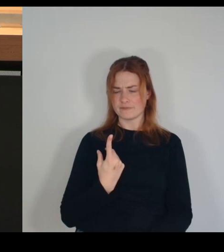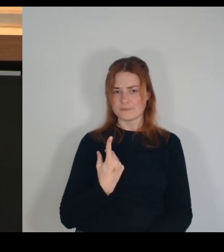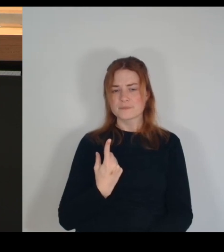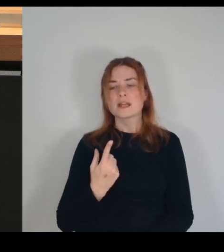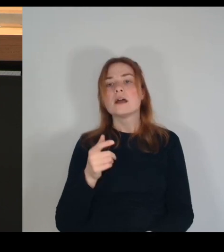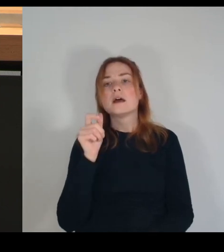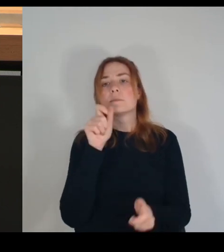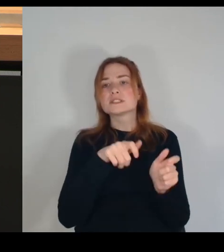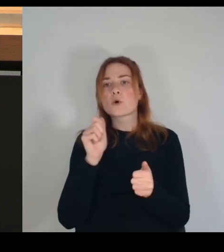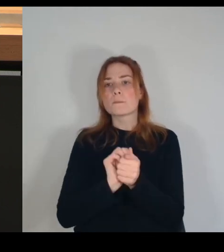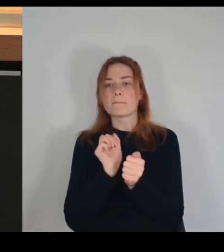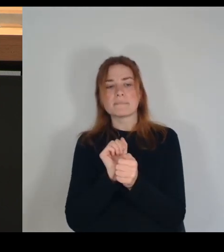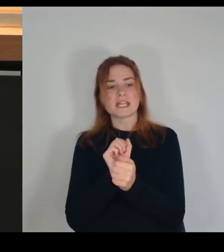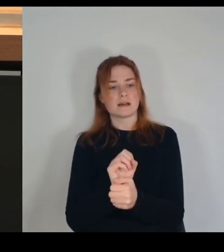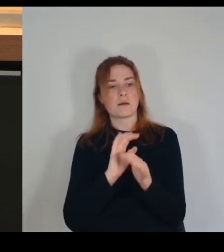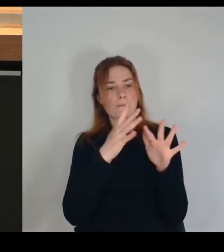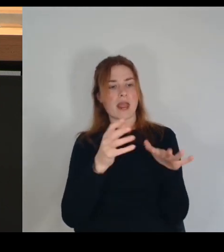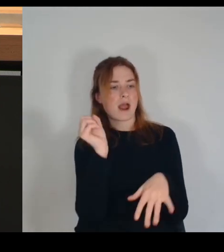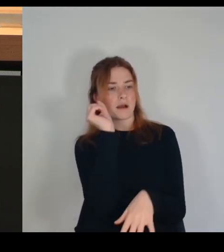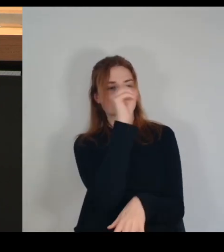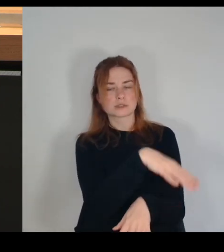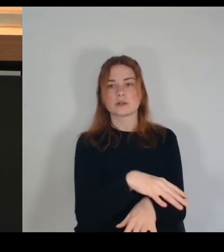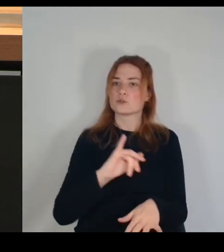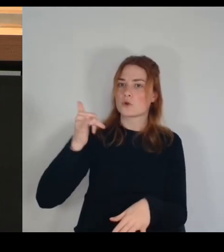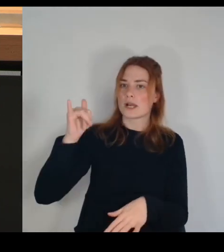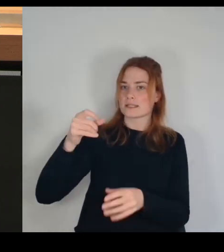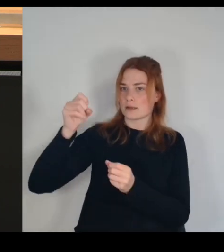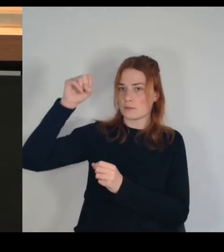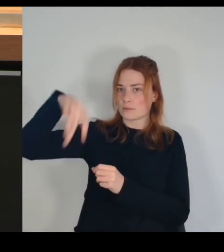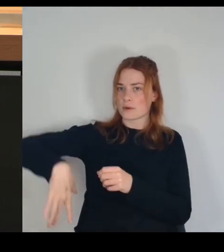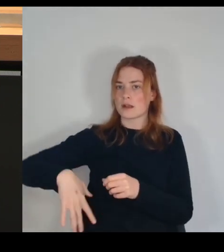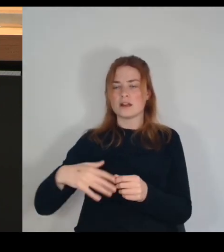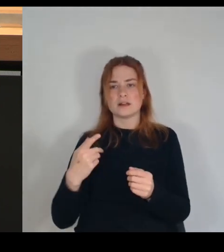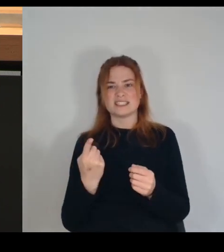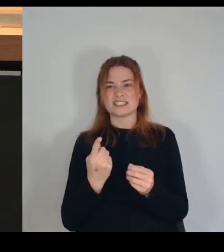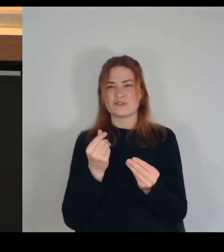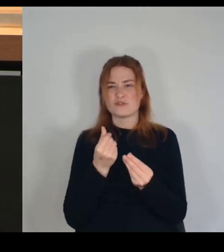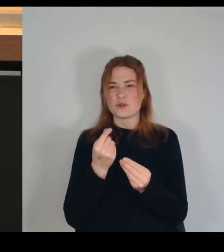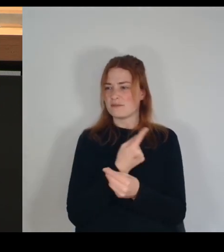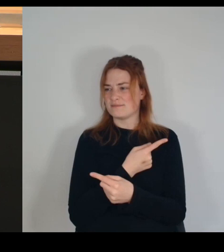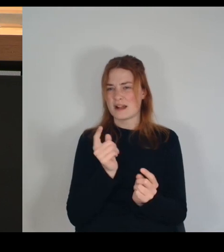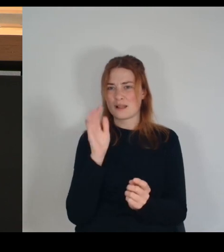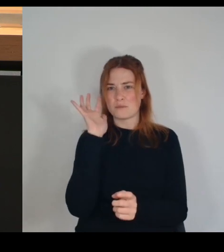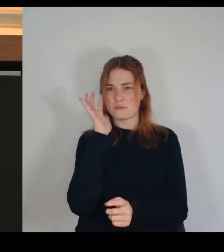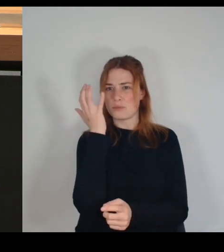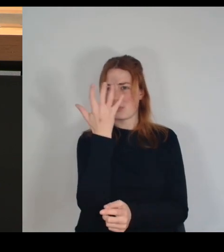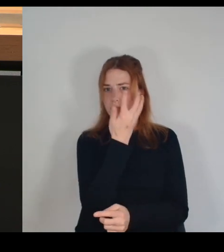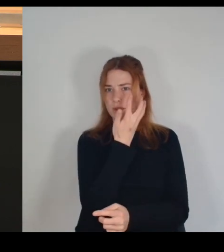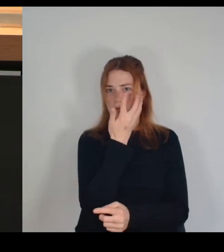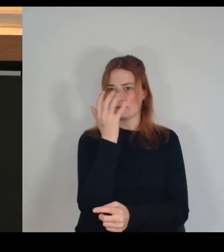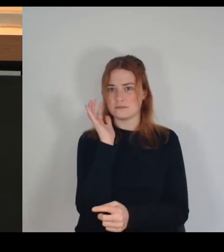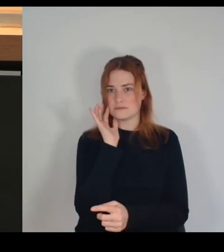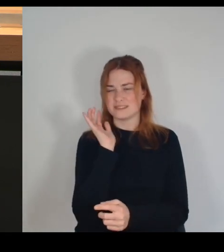zu verbergen. Und das verheißt nichts Gutes. Ehrliche Menschen, die unseren Schutz brauchen und die wir vorübergehend